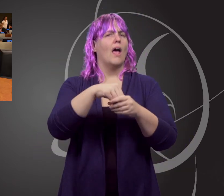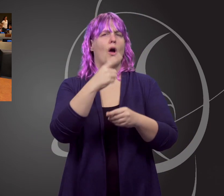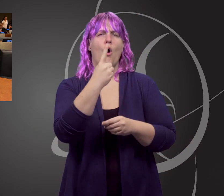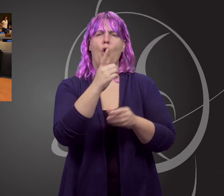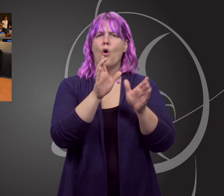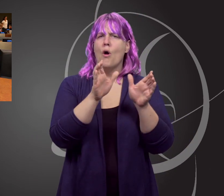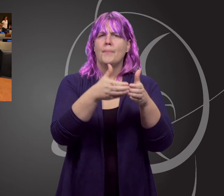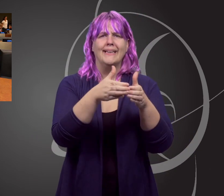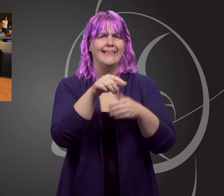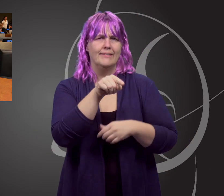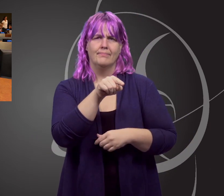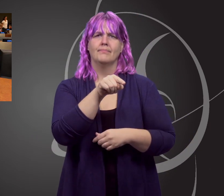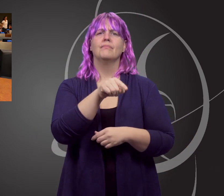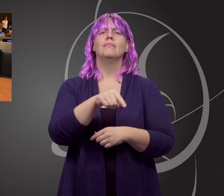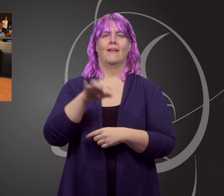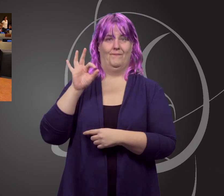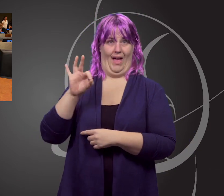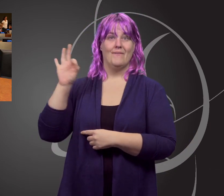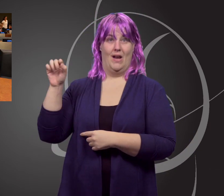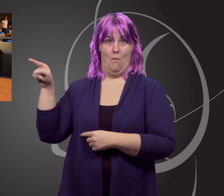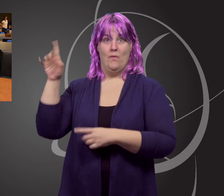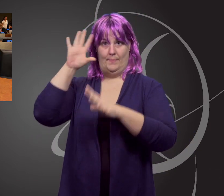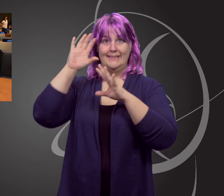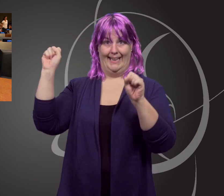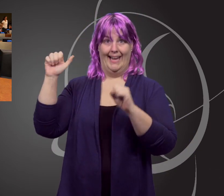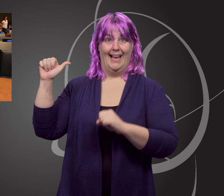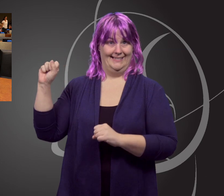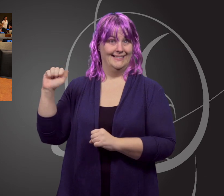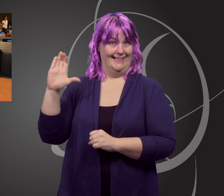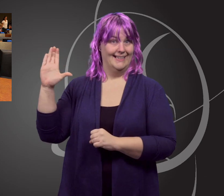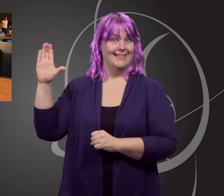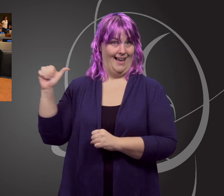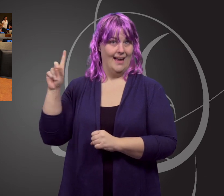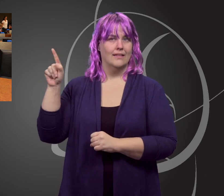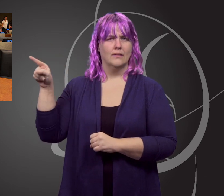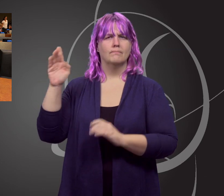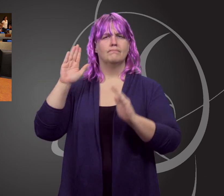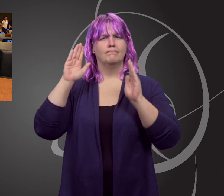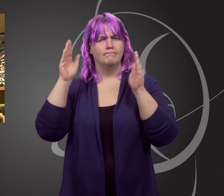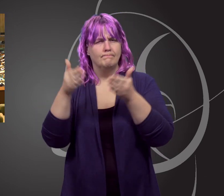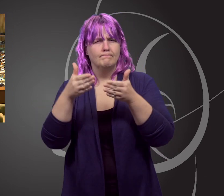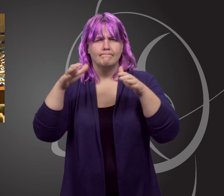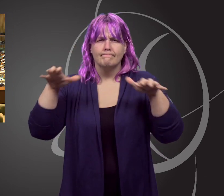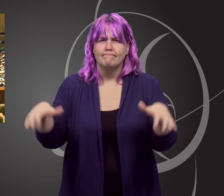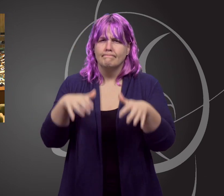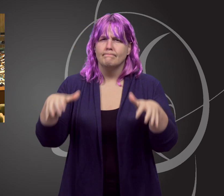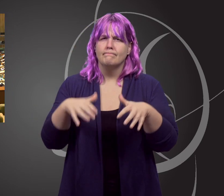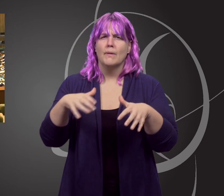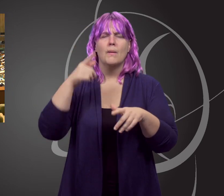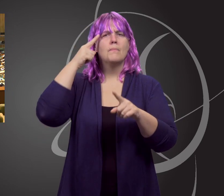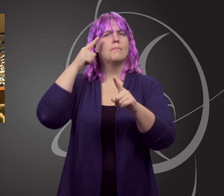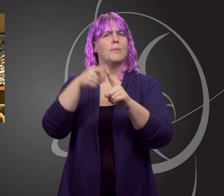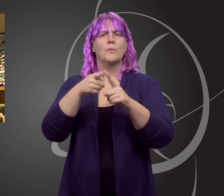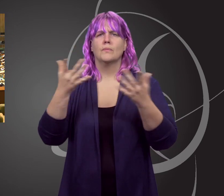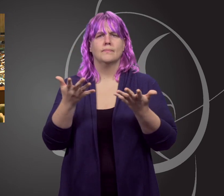Il a travaillé dans le cadre du comité afin d’aborder la question